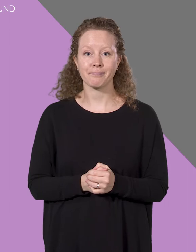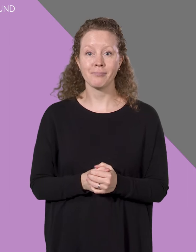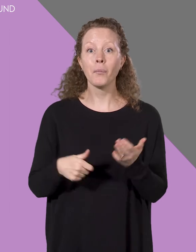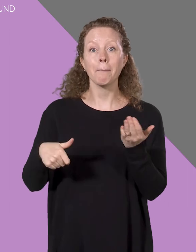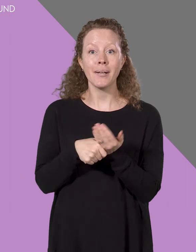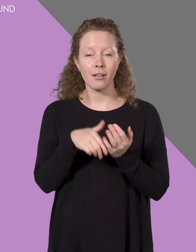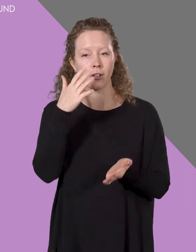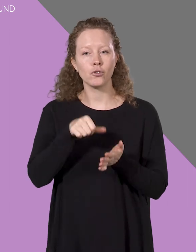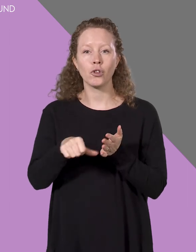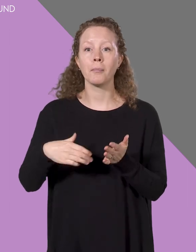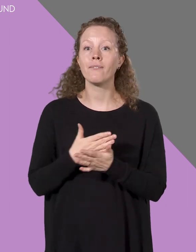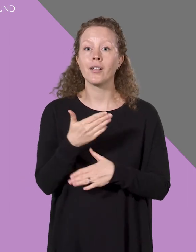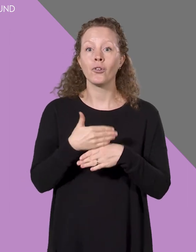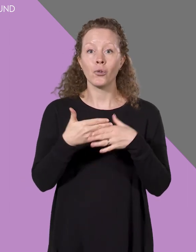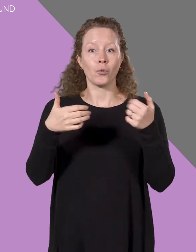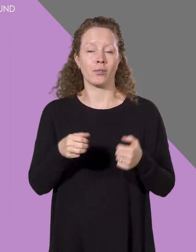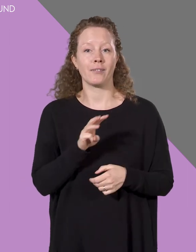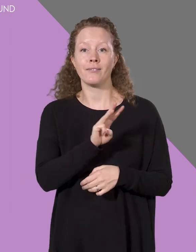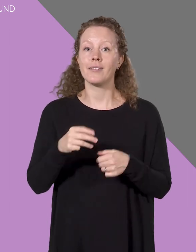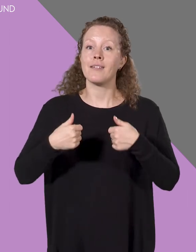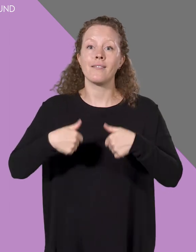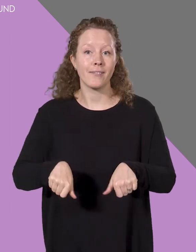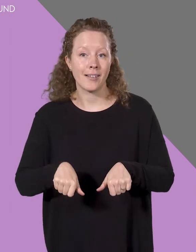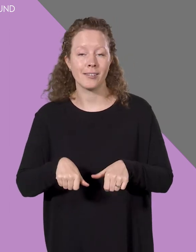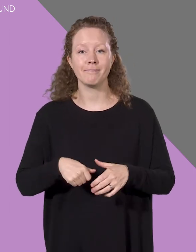Köp din biljett i Teater Tottis webbhandel.